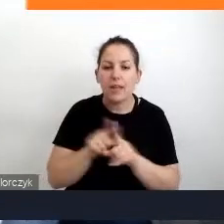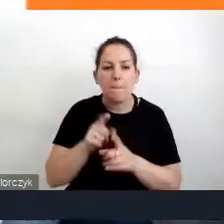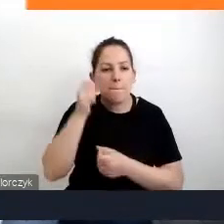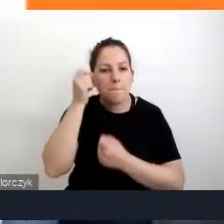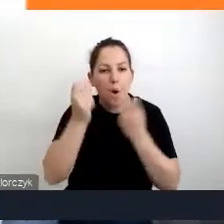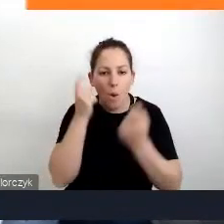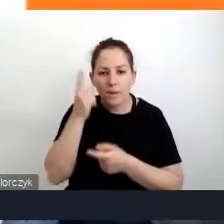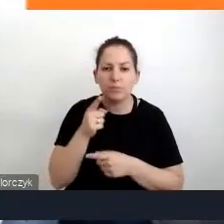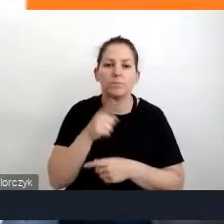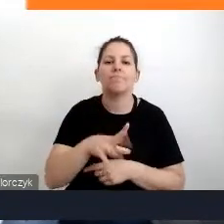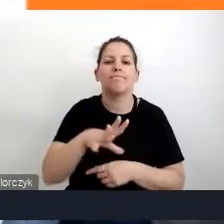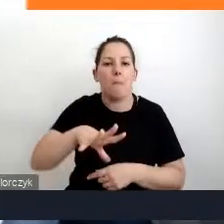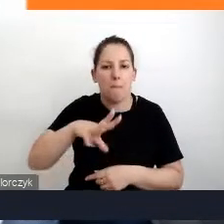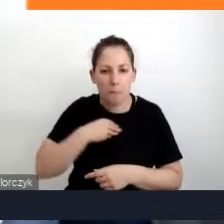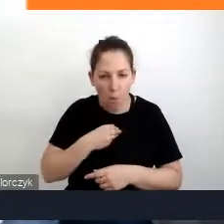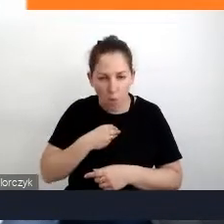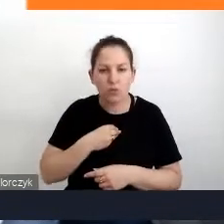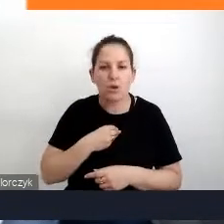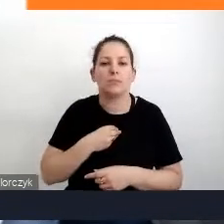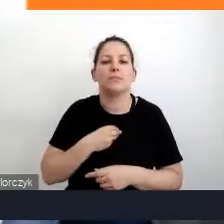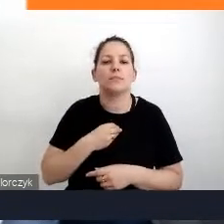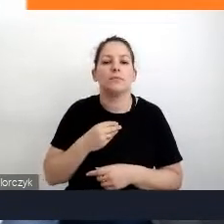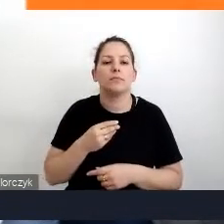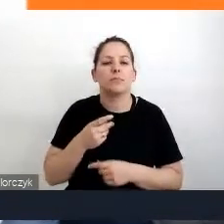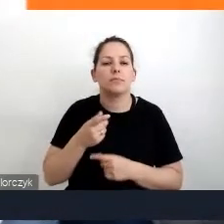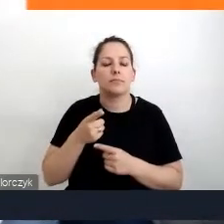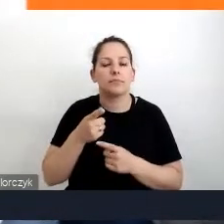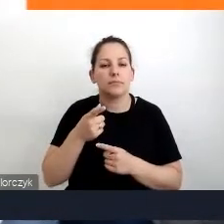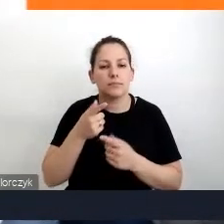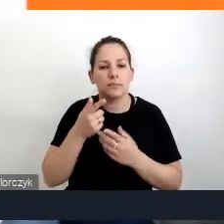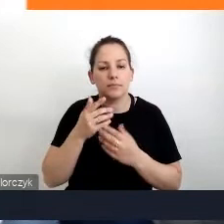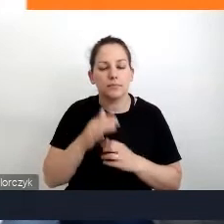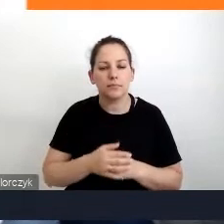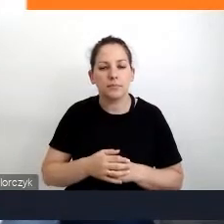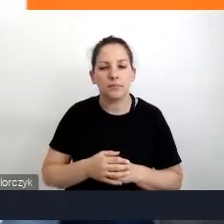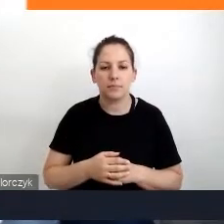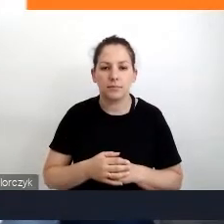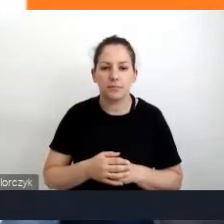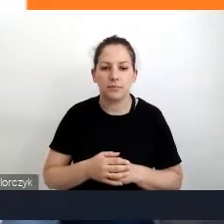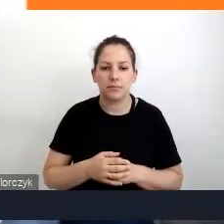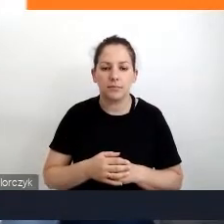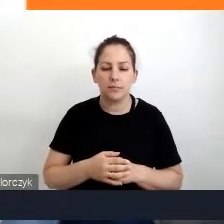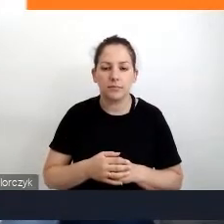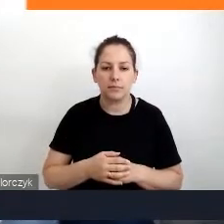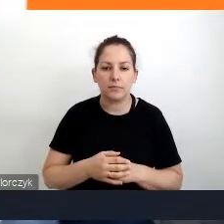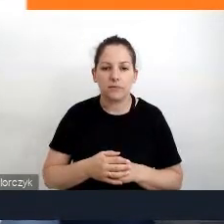jest w stanie wygenerować nowe informacje,